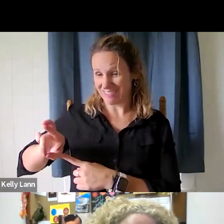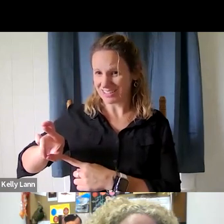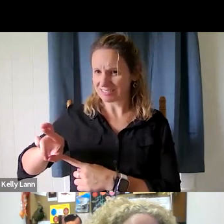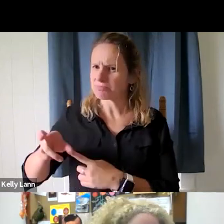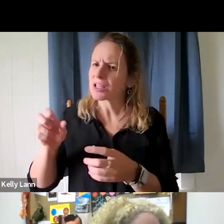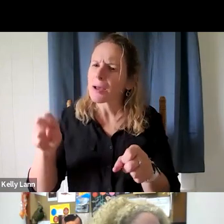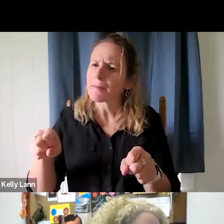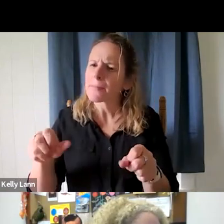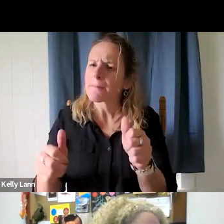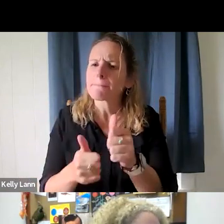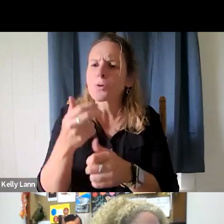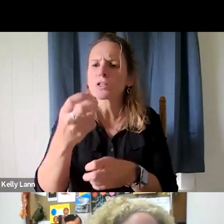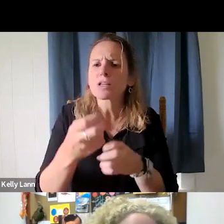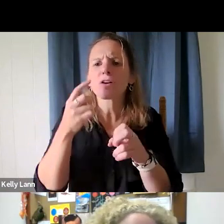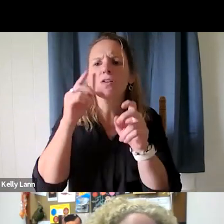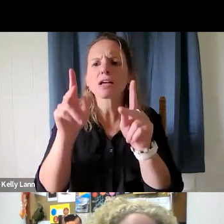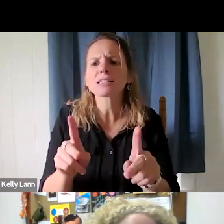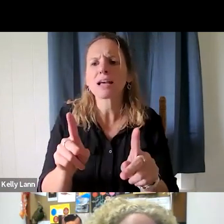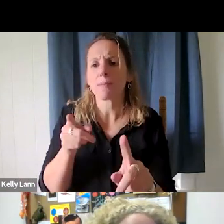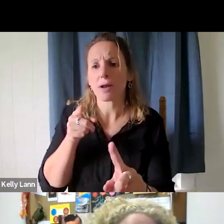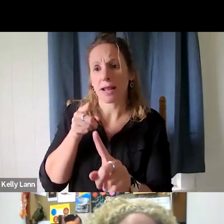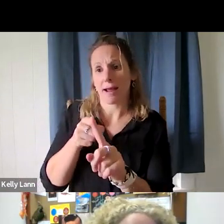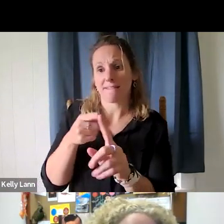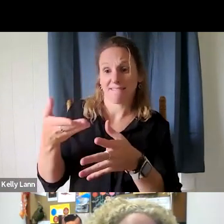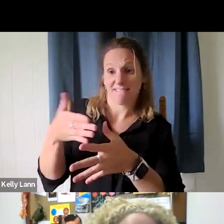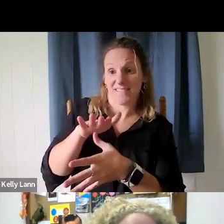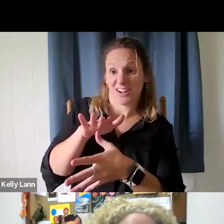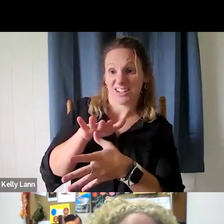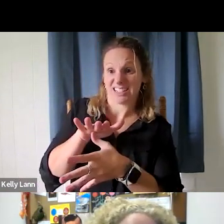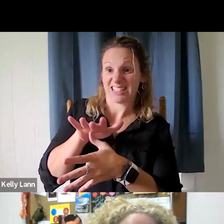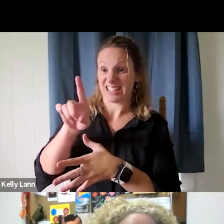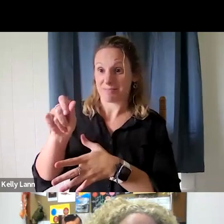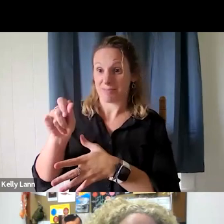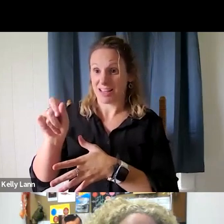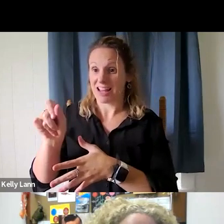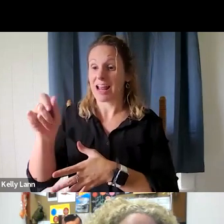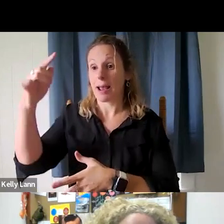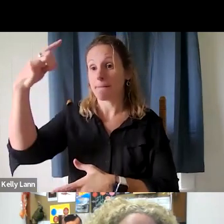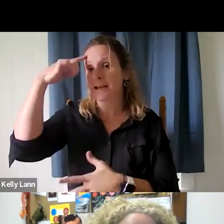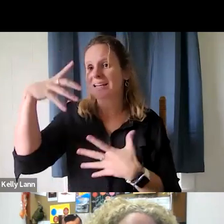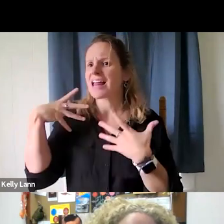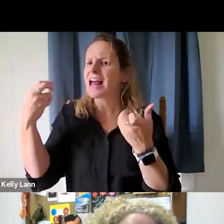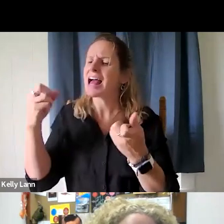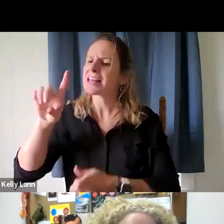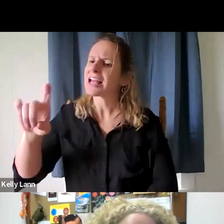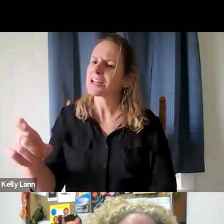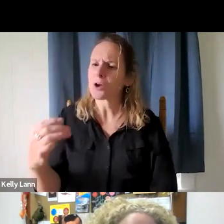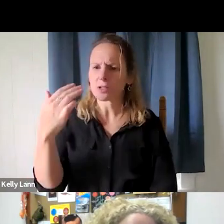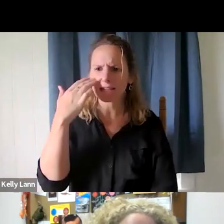o más difícil cuando la principal discapacidad de alguien es su diagnóstico de salud mental? Y sé que estos son los individuos